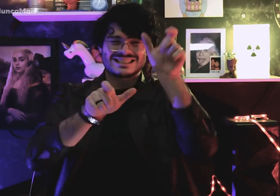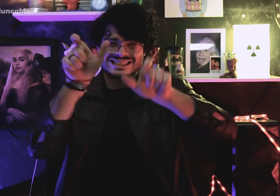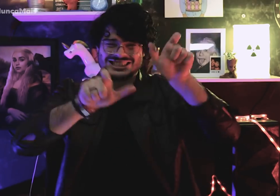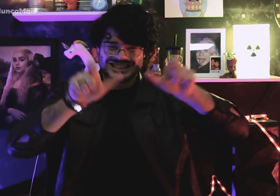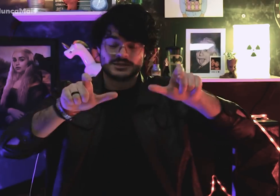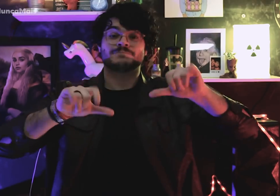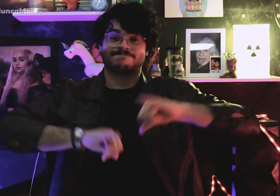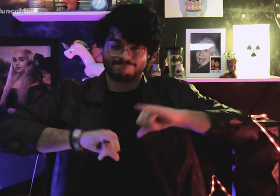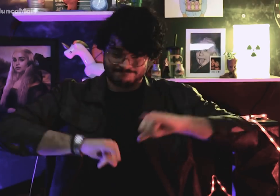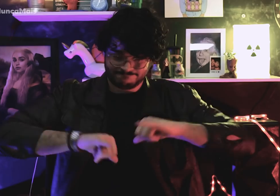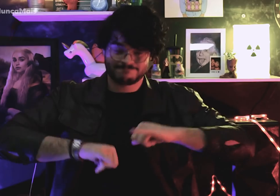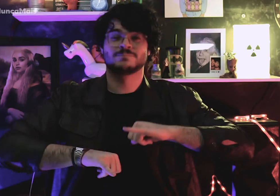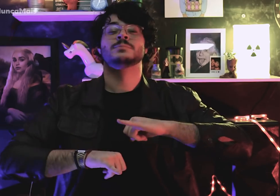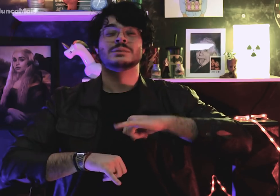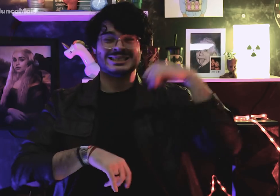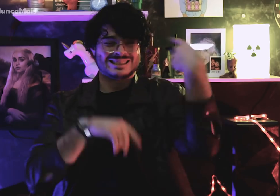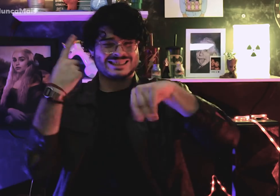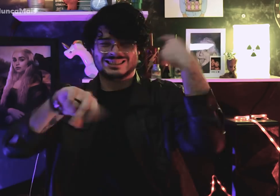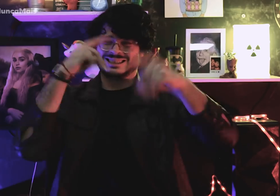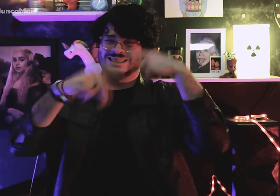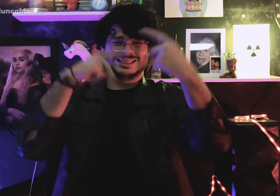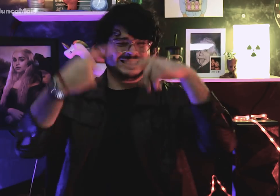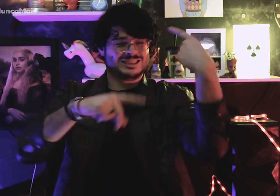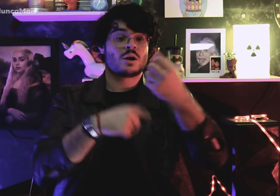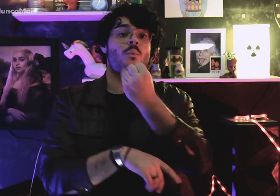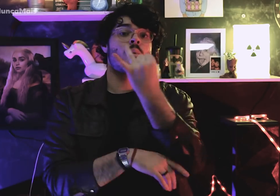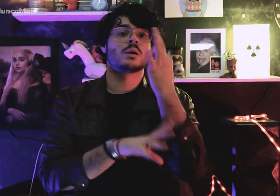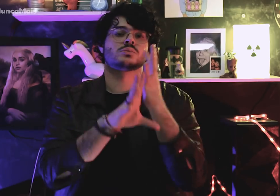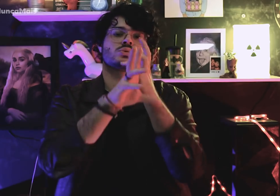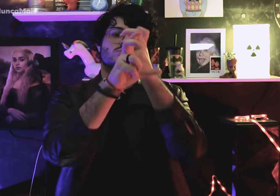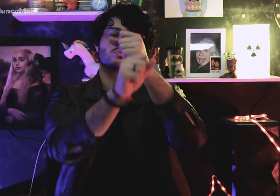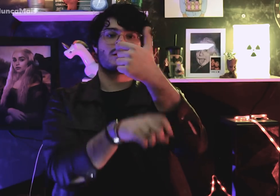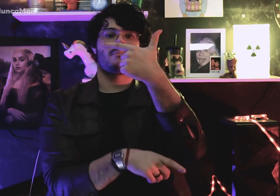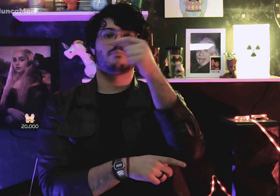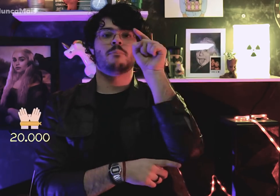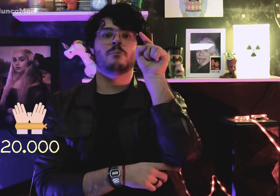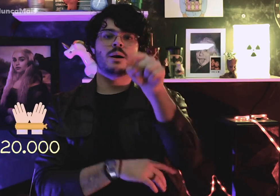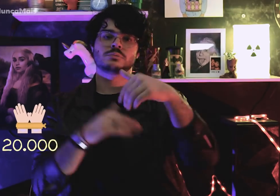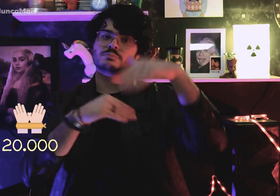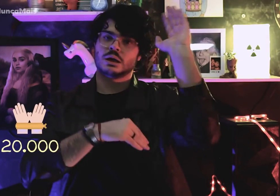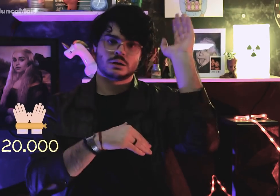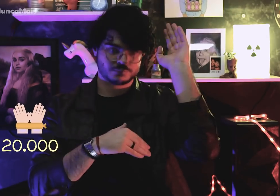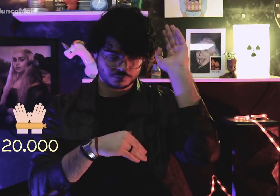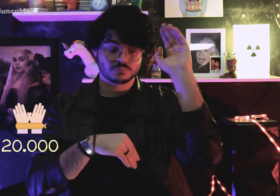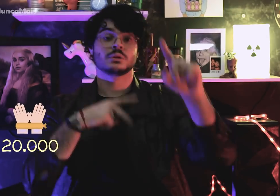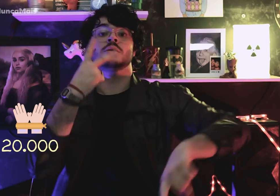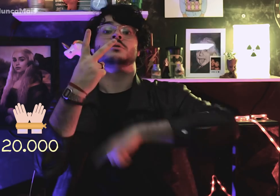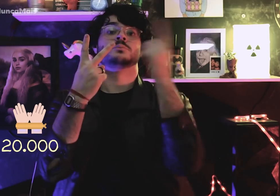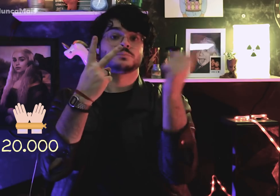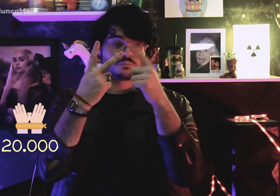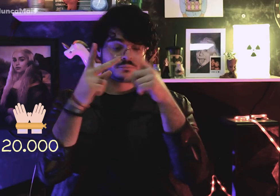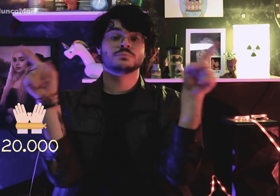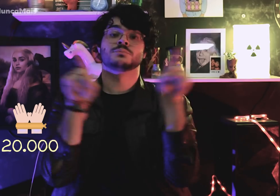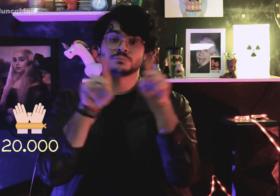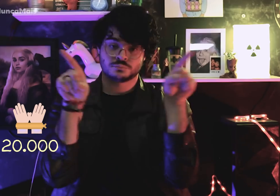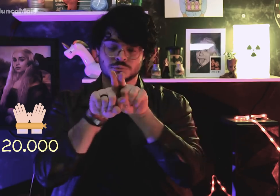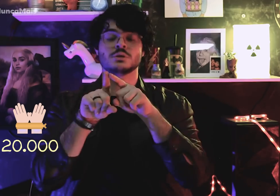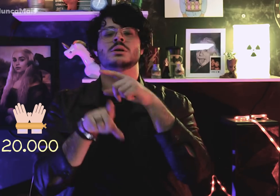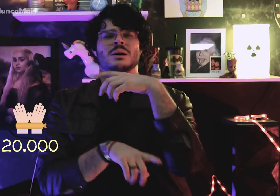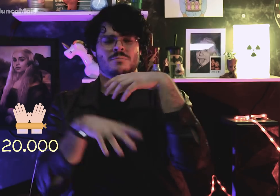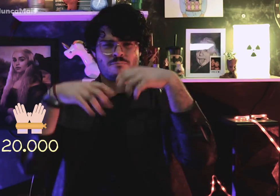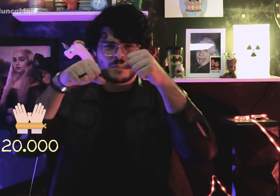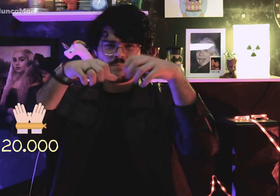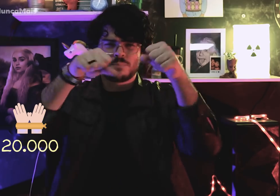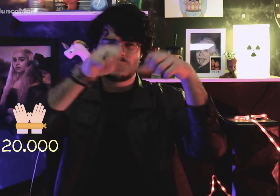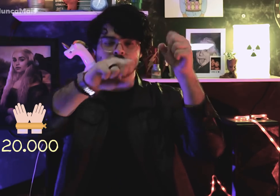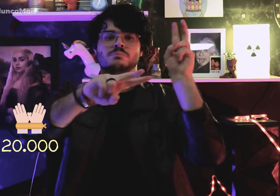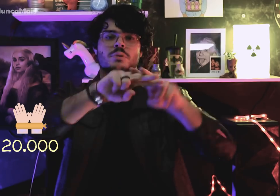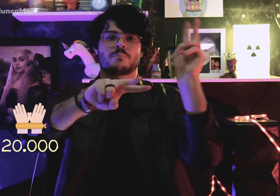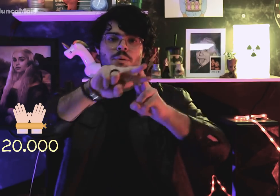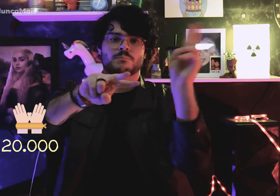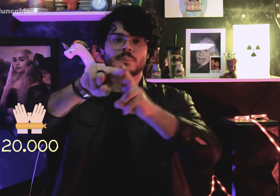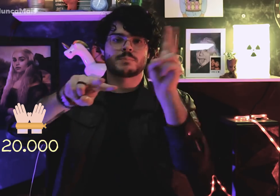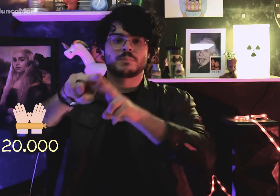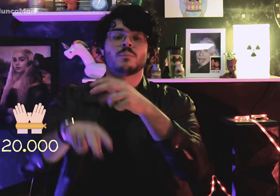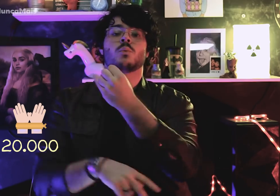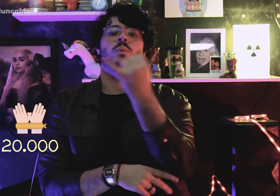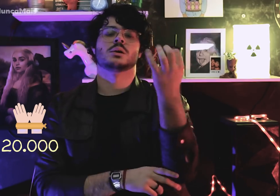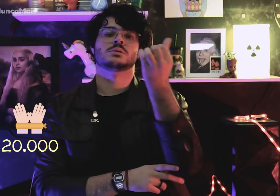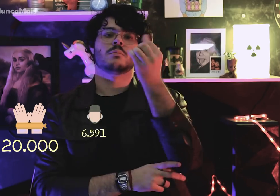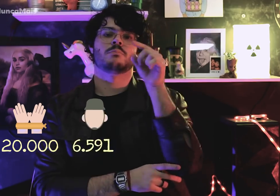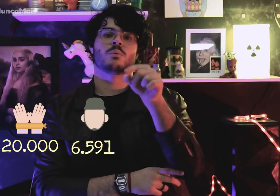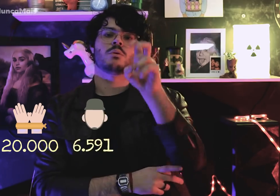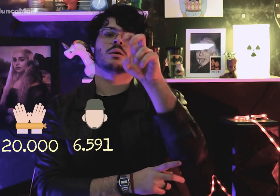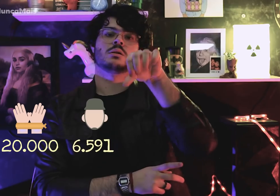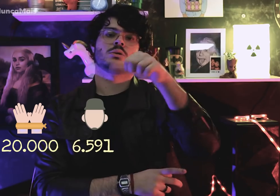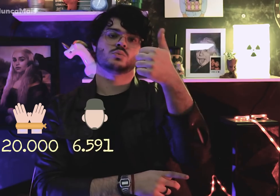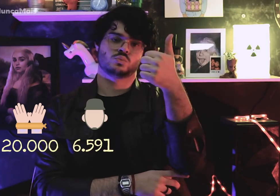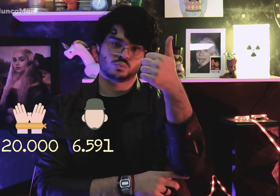São aproximadamente 20 mil torturadas, 6.591 militares opositores foram presos,